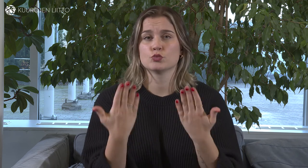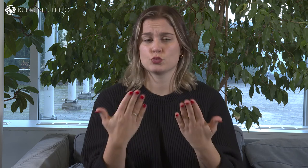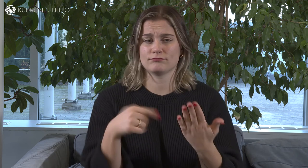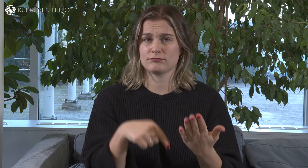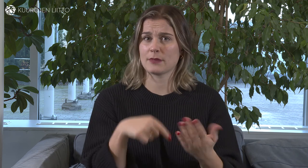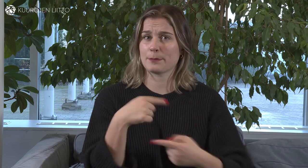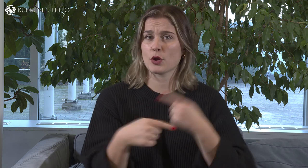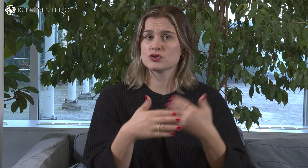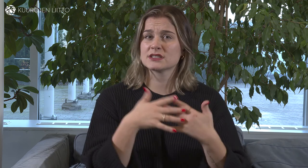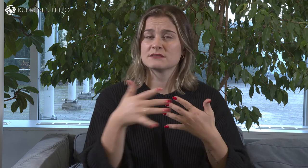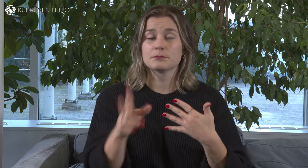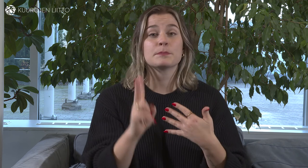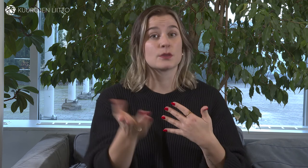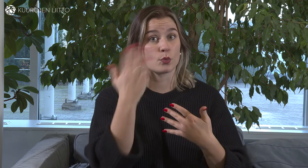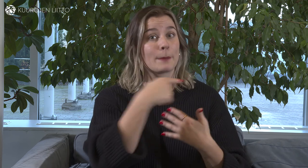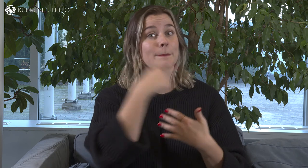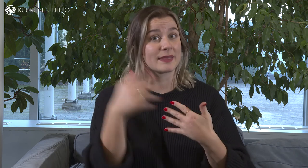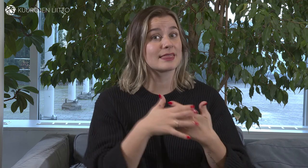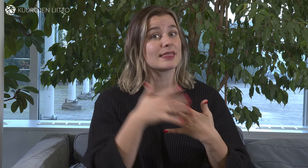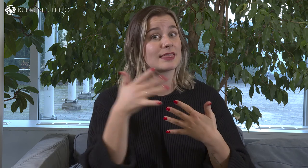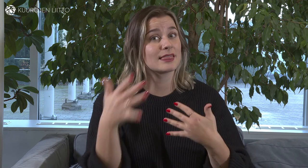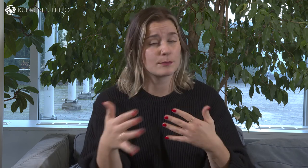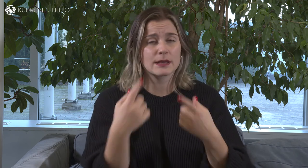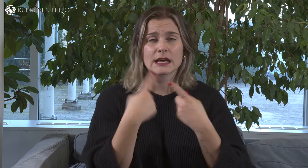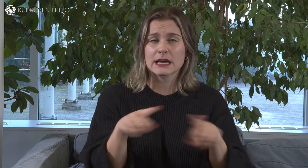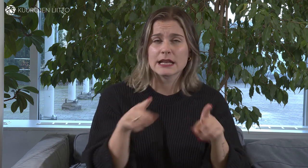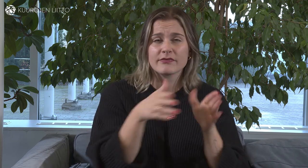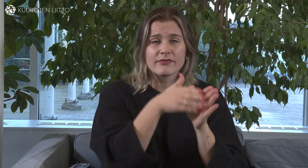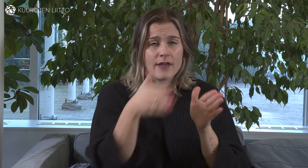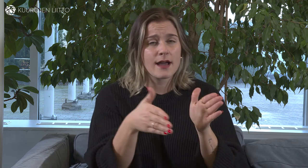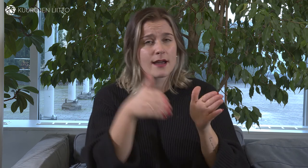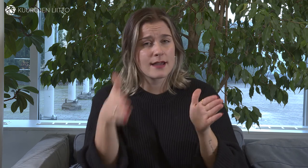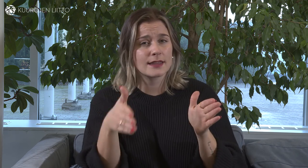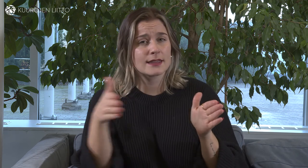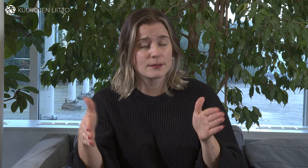Prosessi tulee olemaan pitkä ja monivaiheinen, -